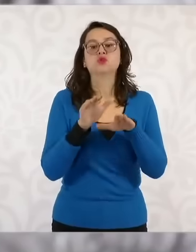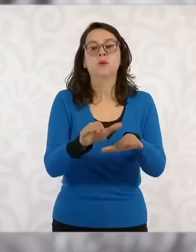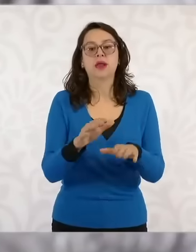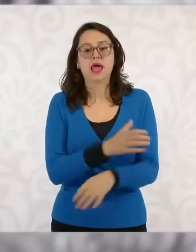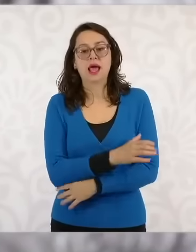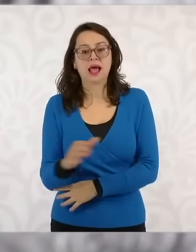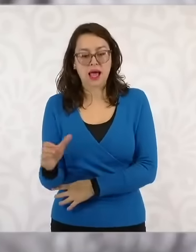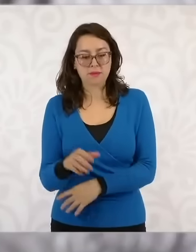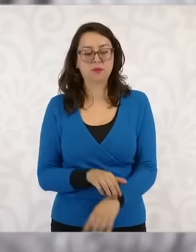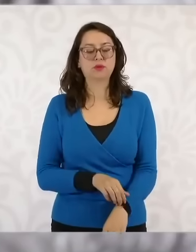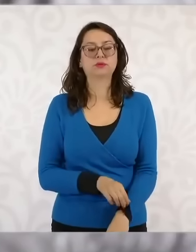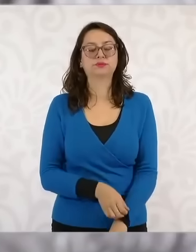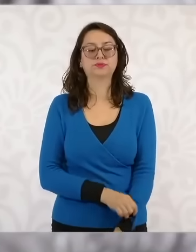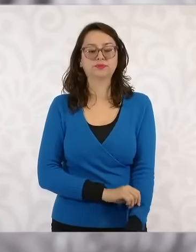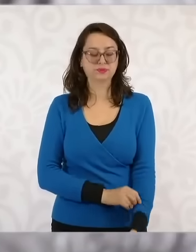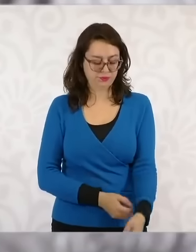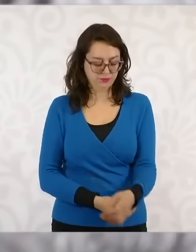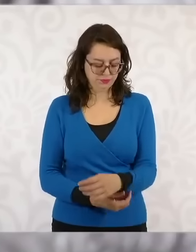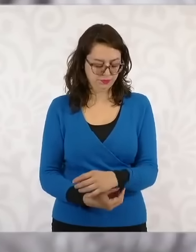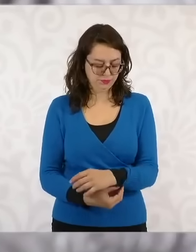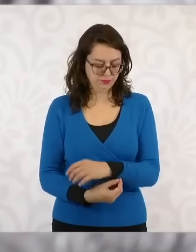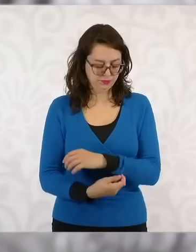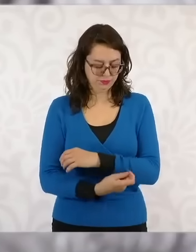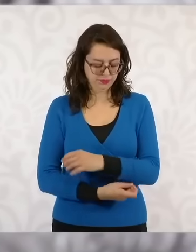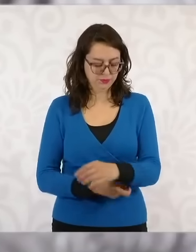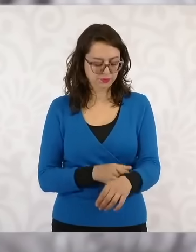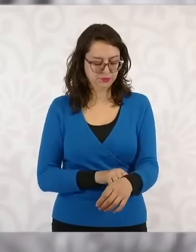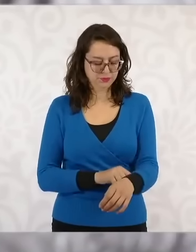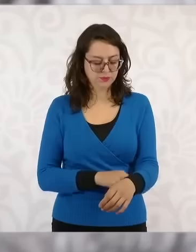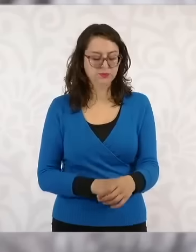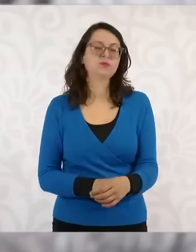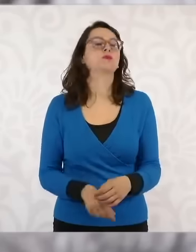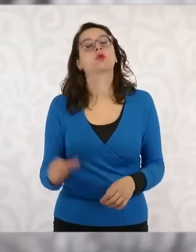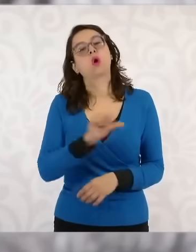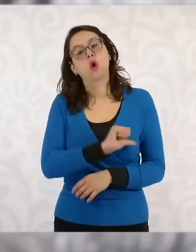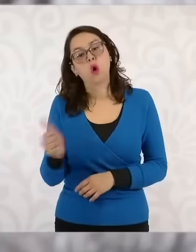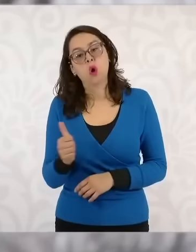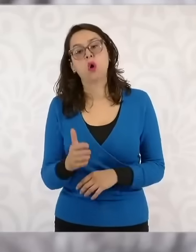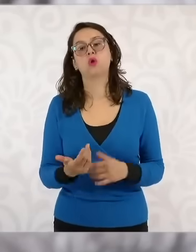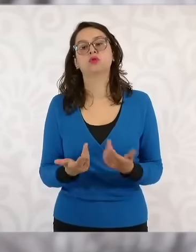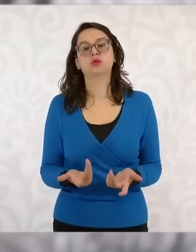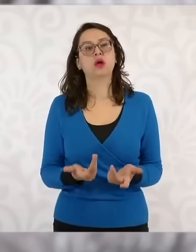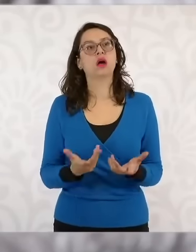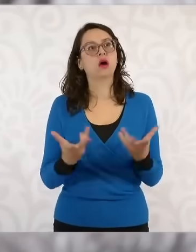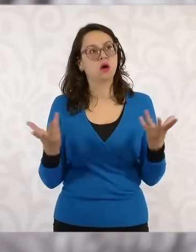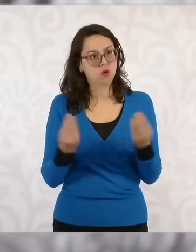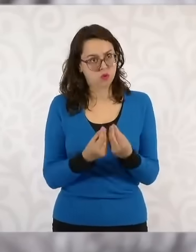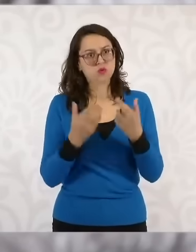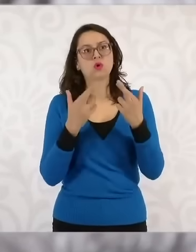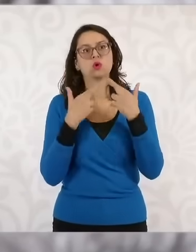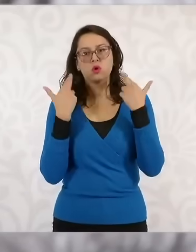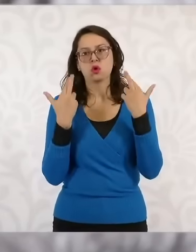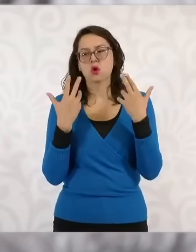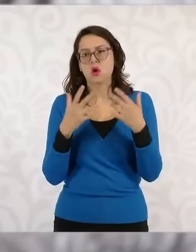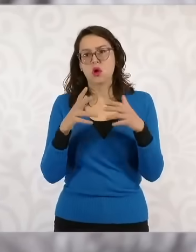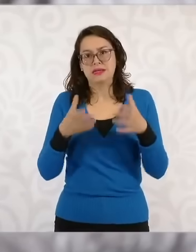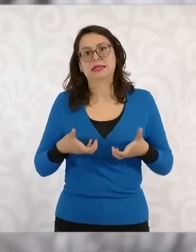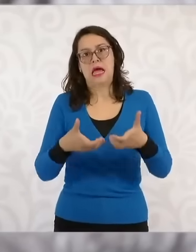Otra mesa que se instaló fue la relacionada con una organización eh con seguridad en carreteras.